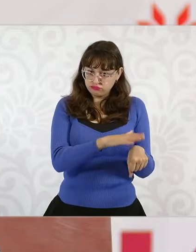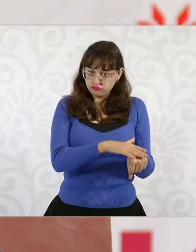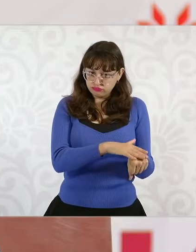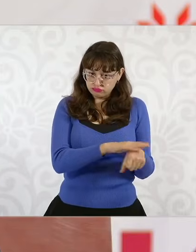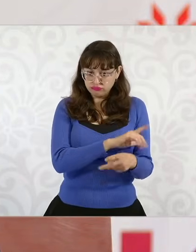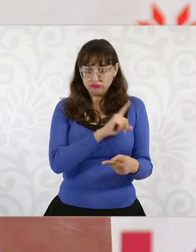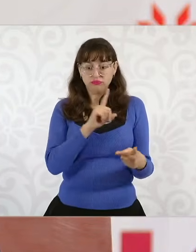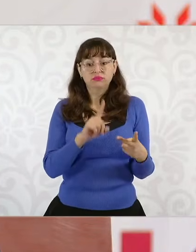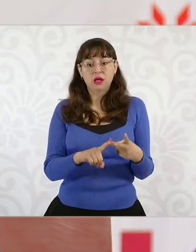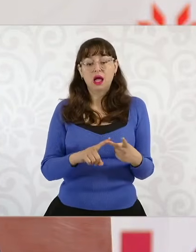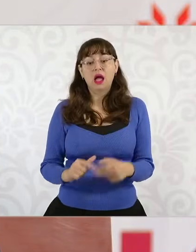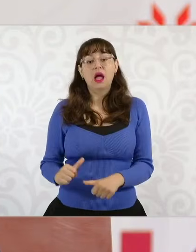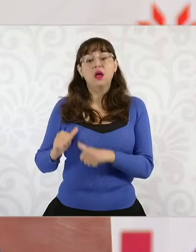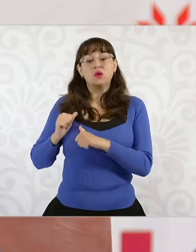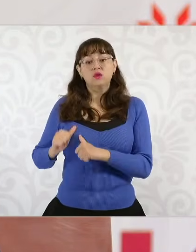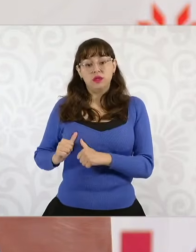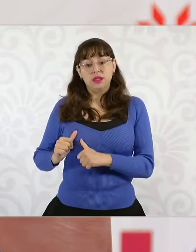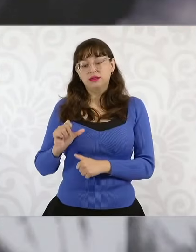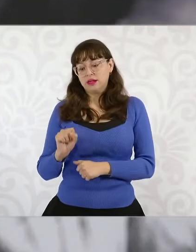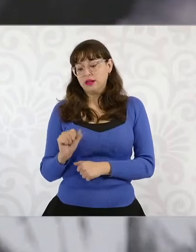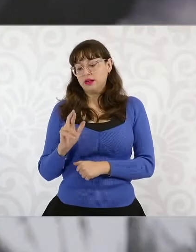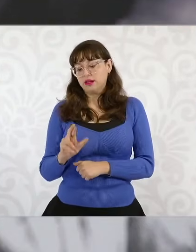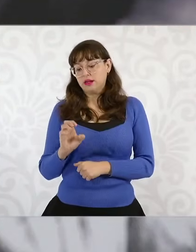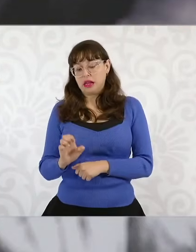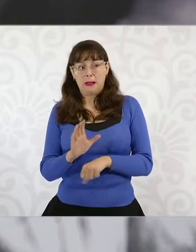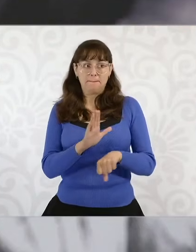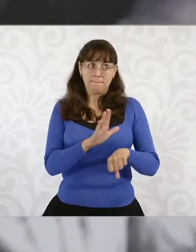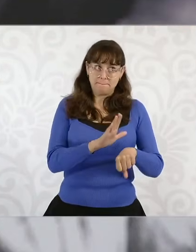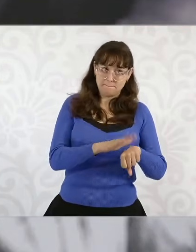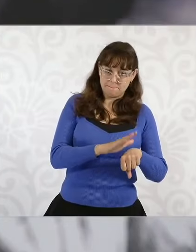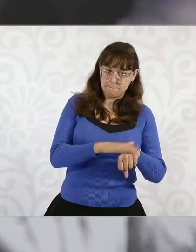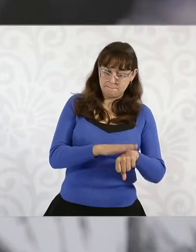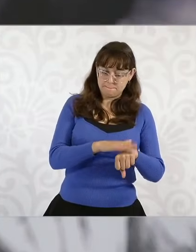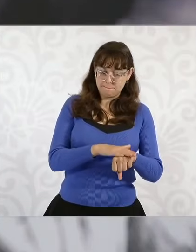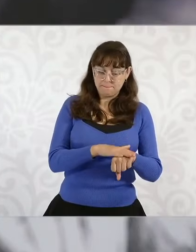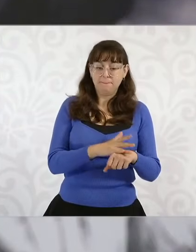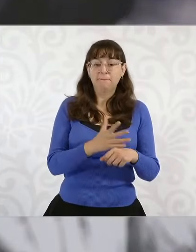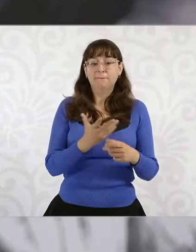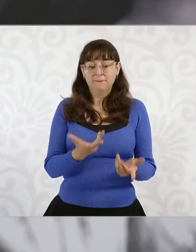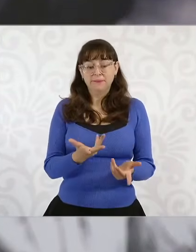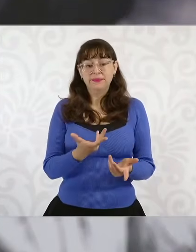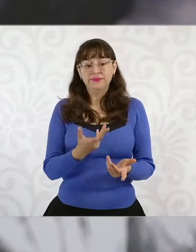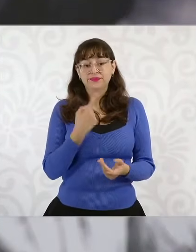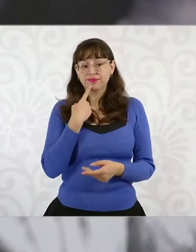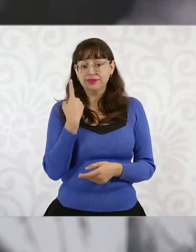autoridades de la cancillería cuando se dan este tipo de avisos o este tipo de denuncias y a partir